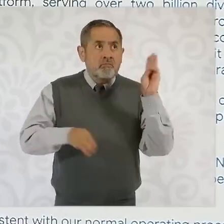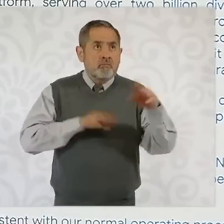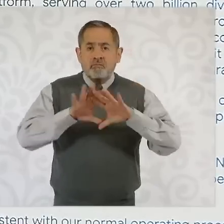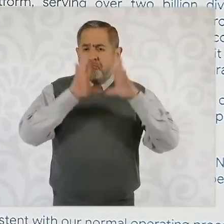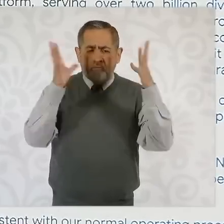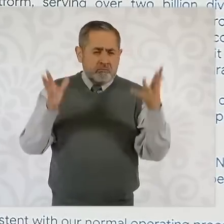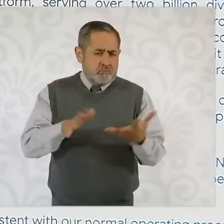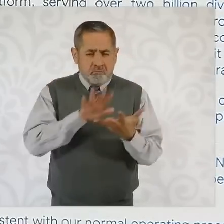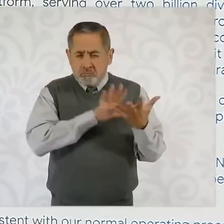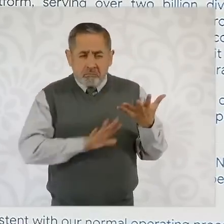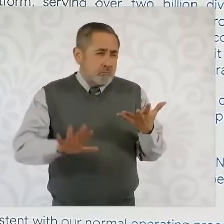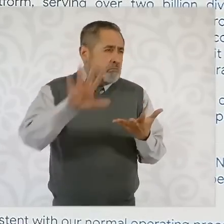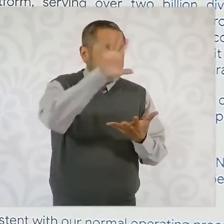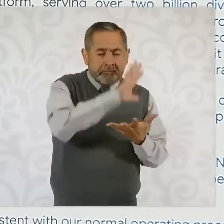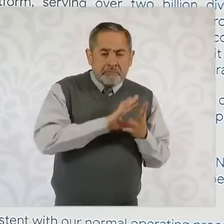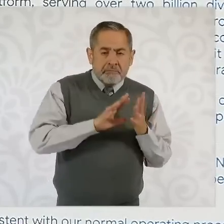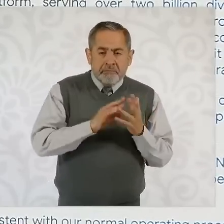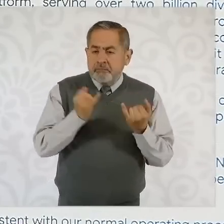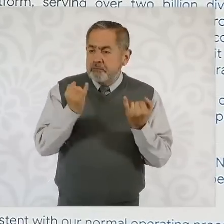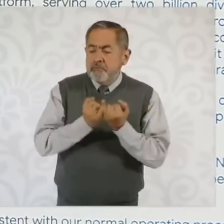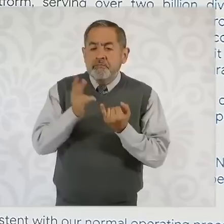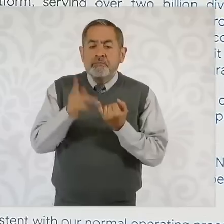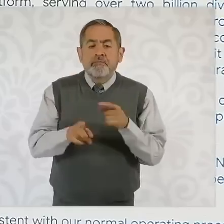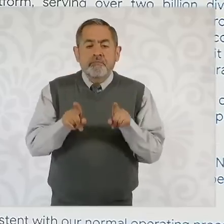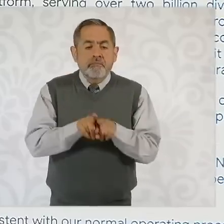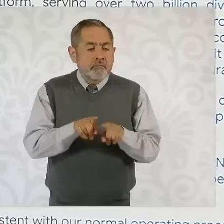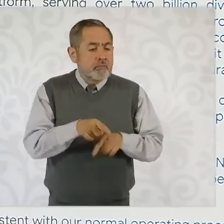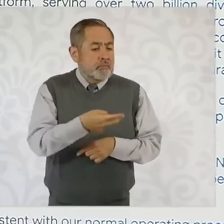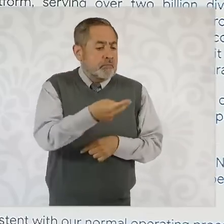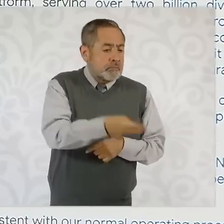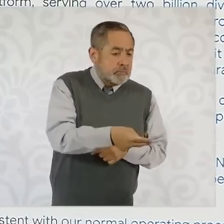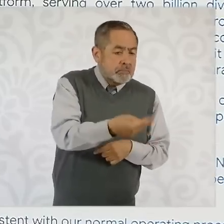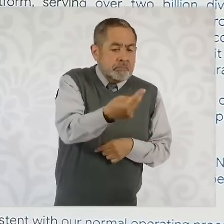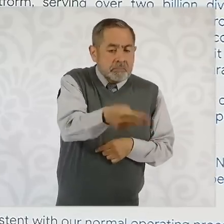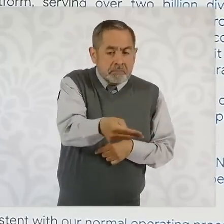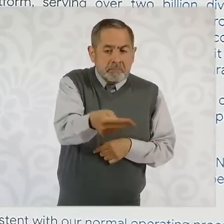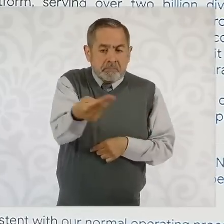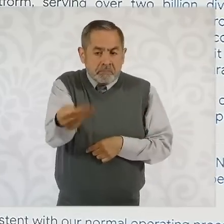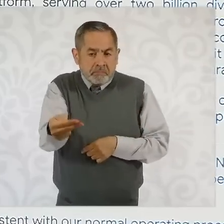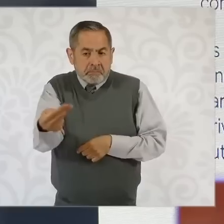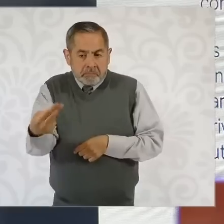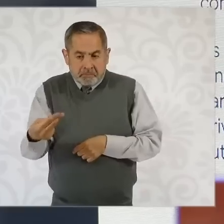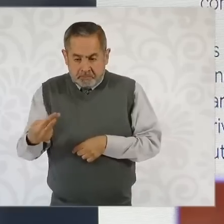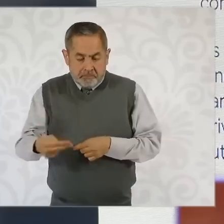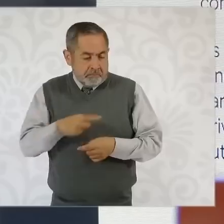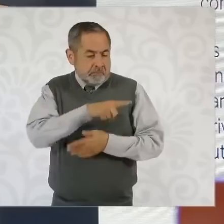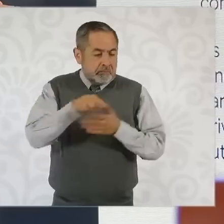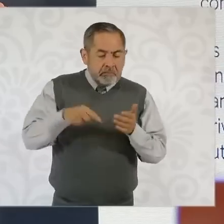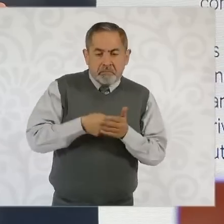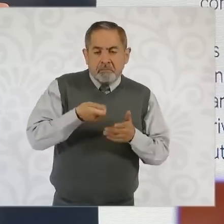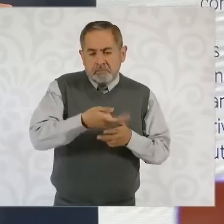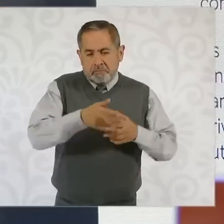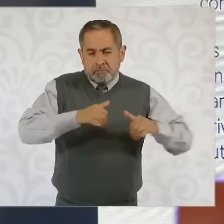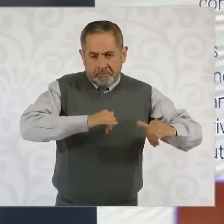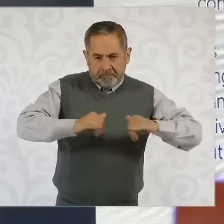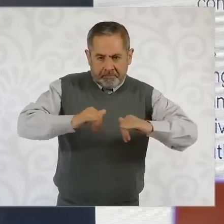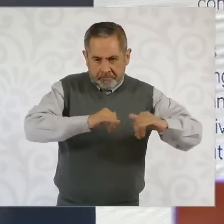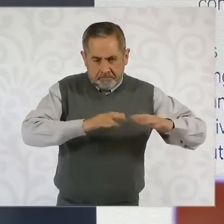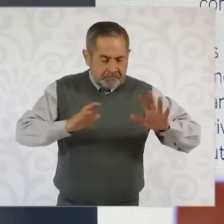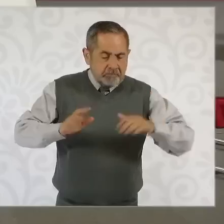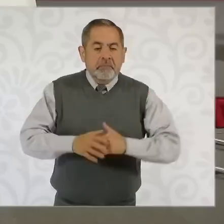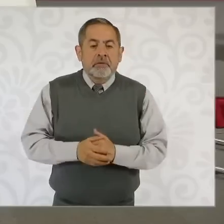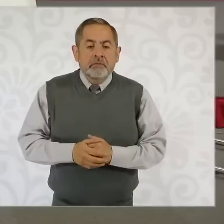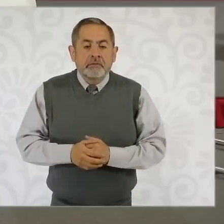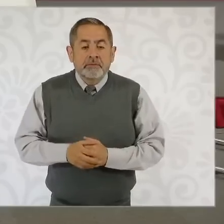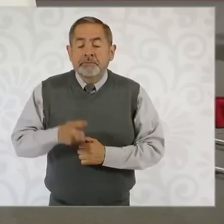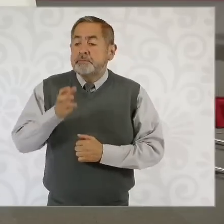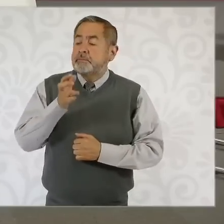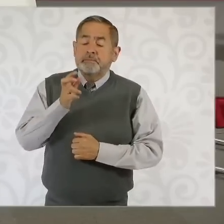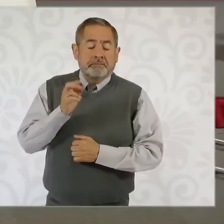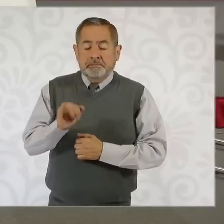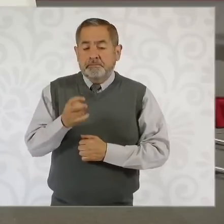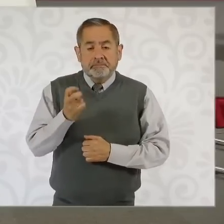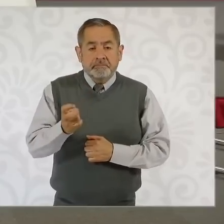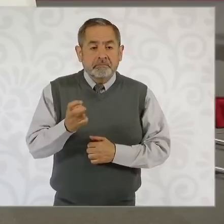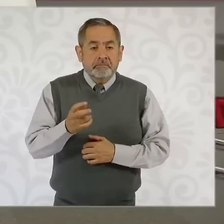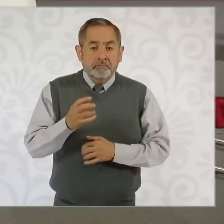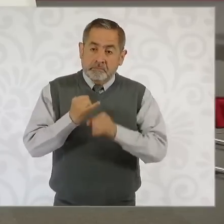incluyendo comoo les nombramos a los lugares en los mapas Eh así mientras tratados internacionales